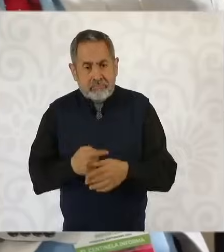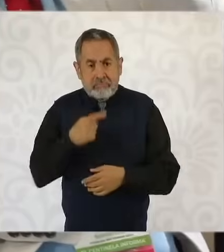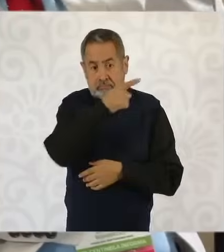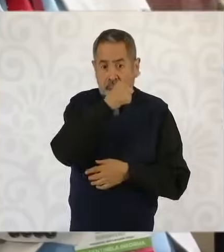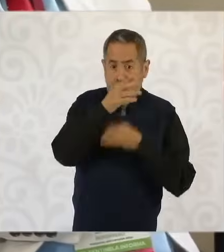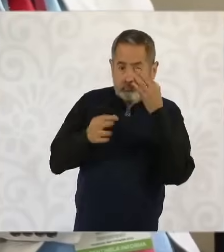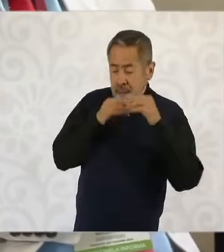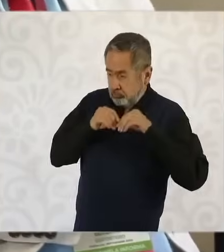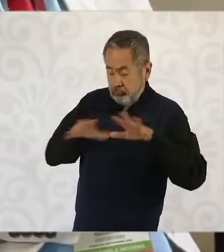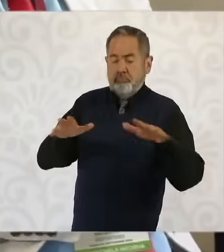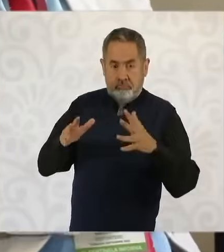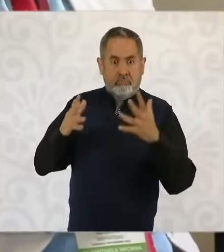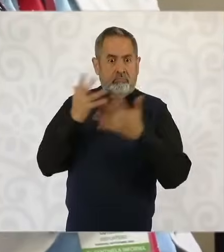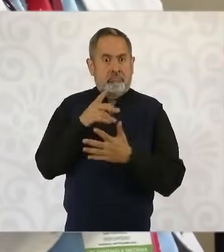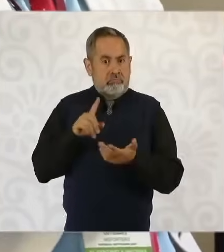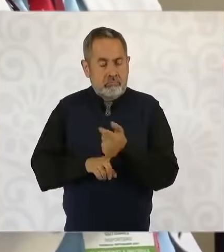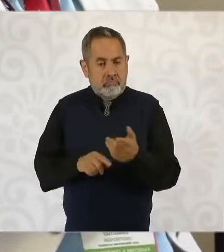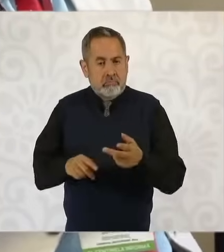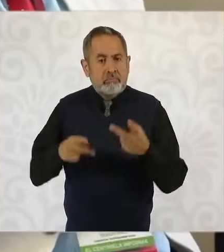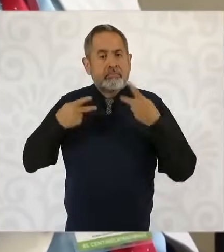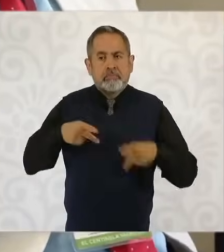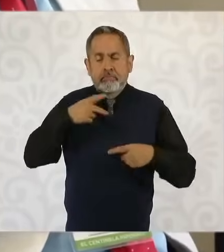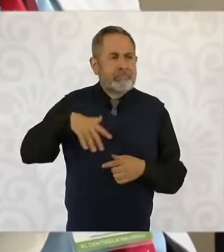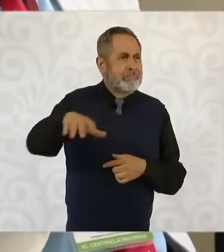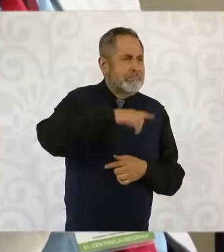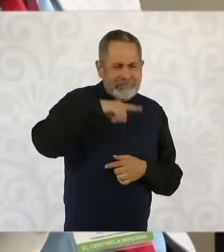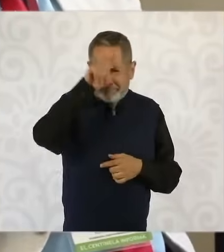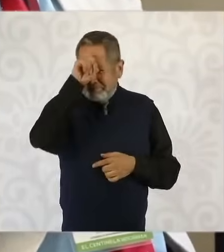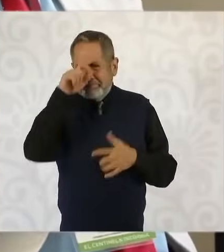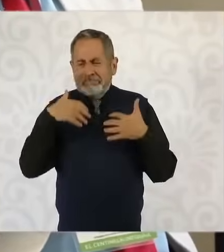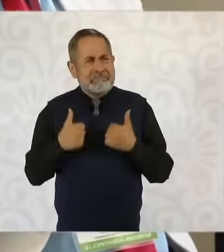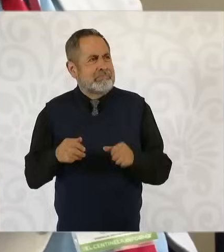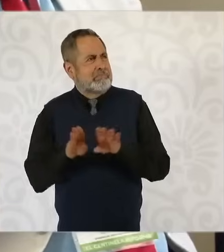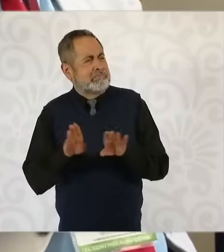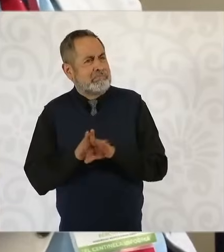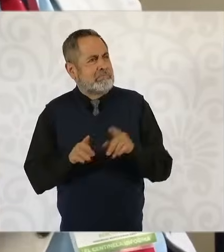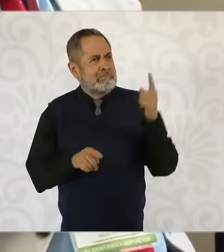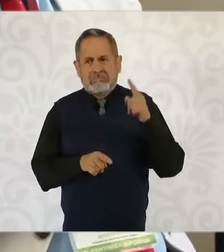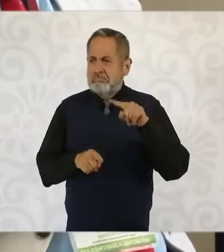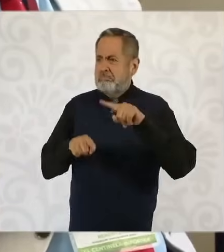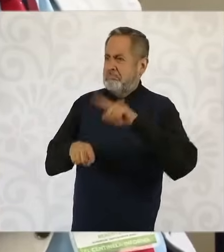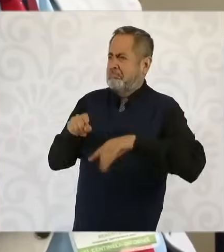sí causó impacto incluso en el ciudadano de pie que no entiende qué implicaciones tendría esta